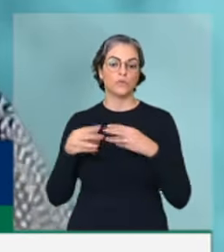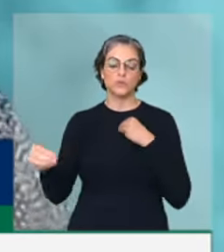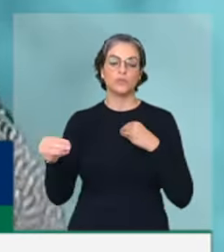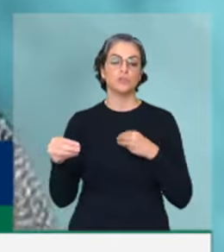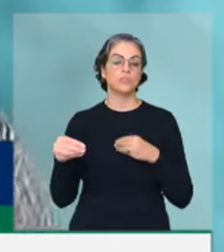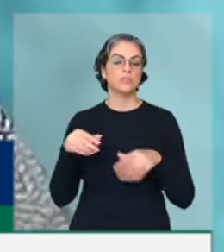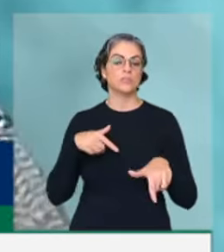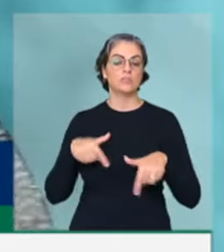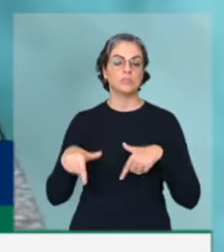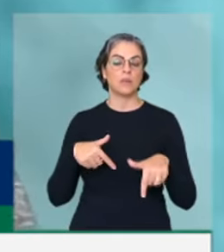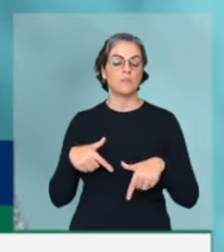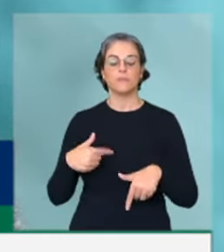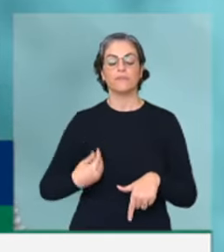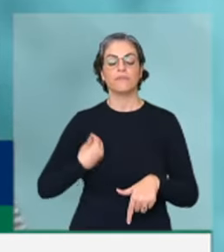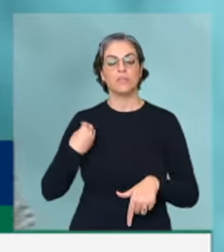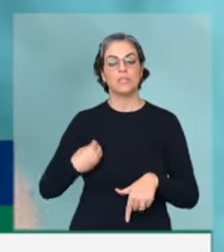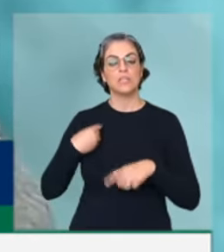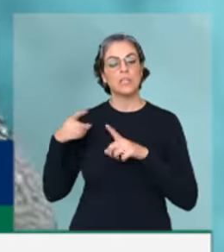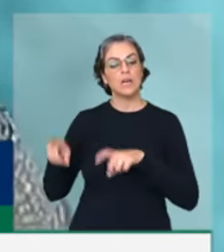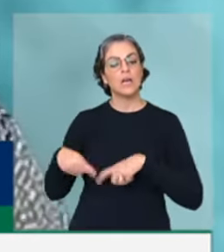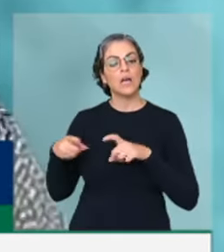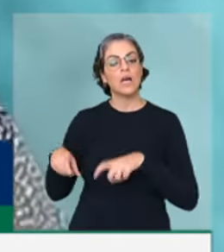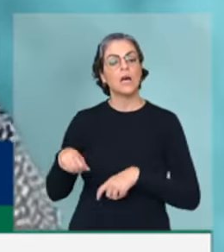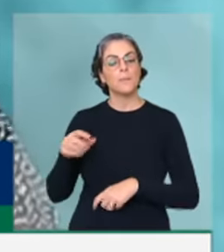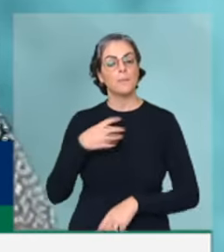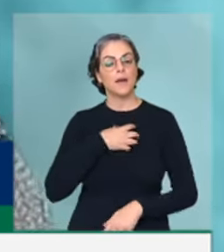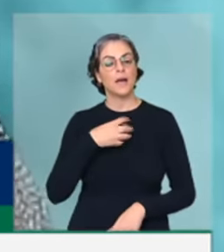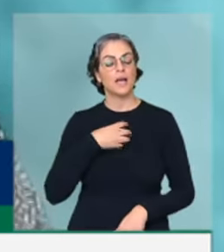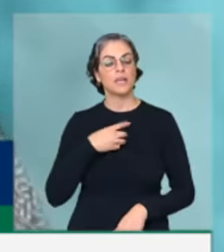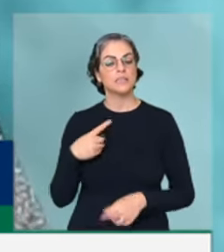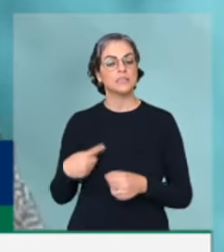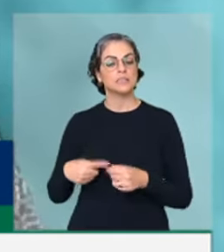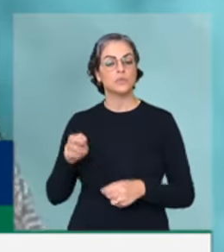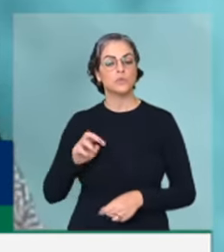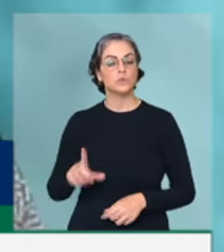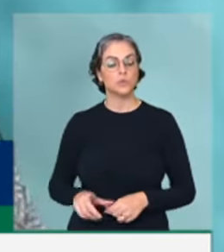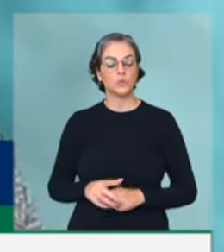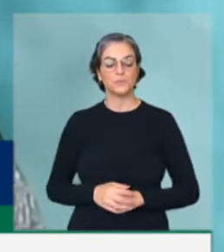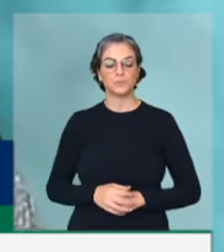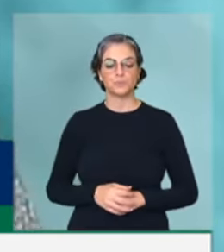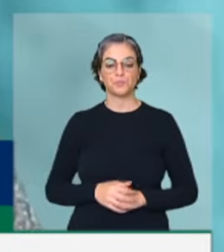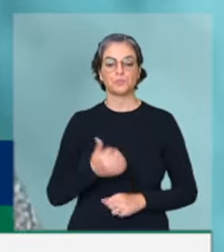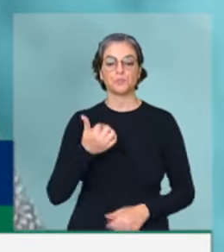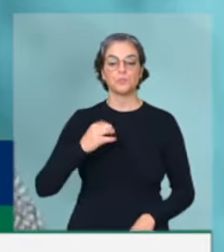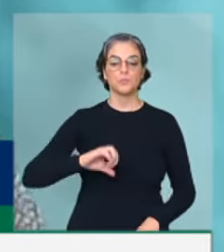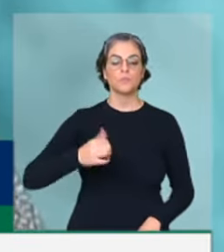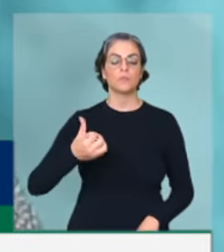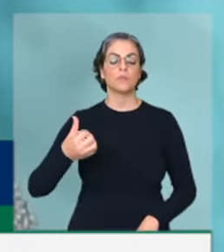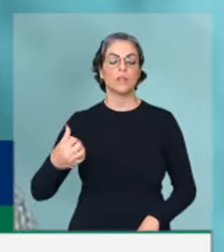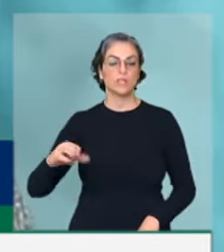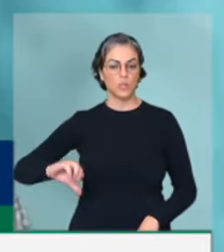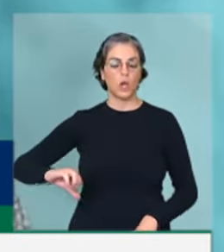BAHIA. EM 69 VAI PARA SÃO PAULO JÁ CRIANDO A AÇÃO POPULAR MARXISTA LENINISTA QUE EM 1972 PASSA A INTEGRAR O